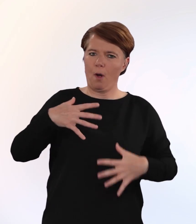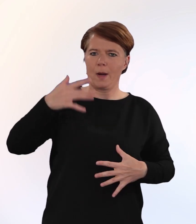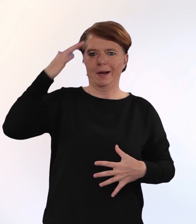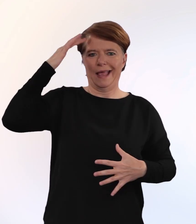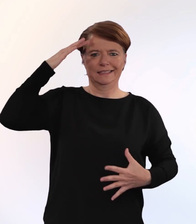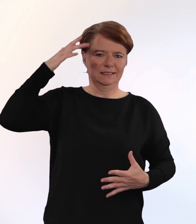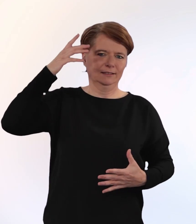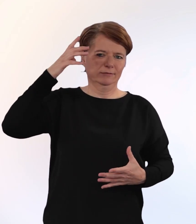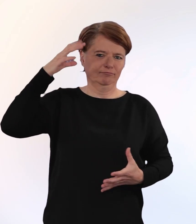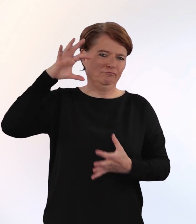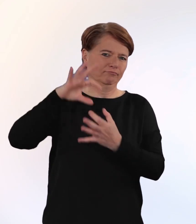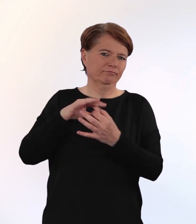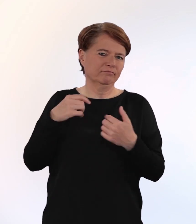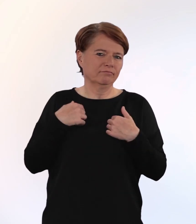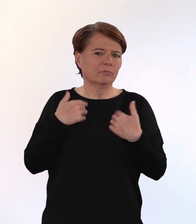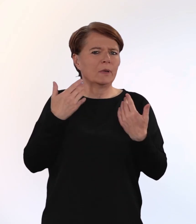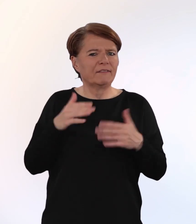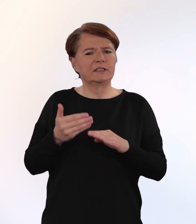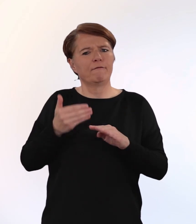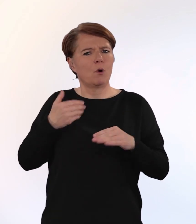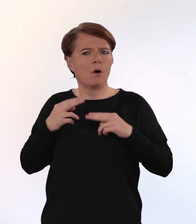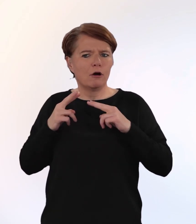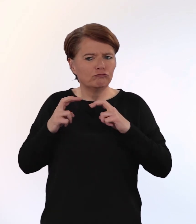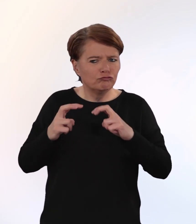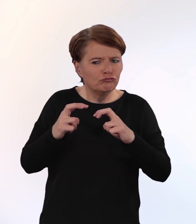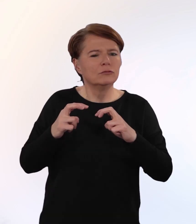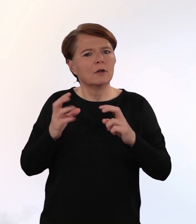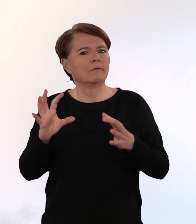von Körper und Geist, die ich da ein bisschen erforscht habe.